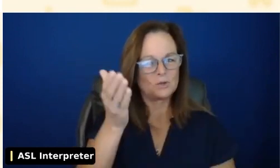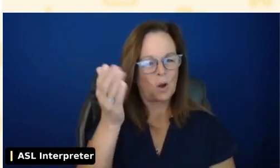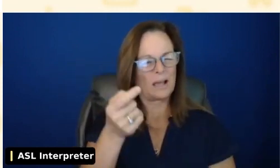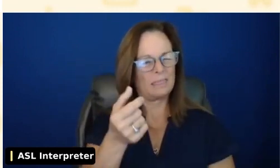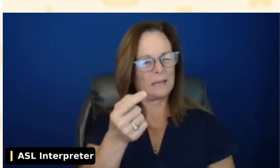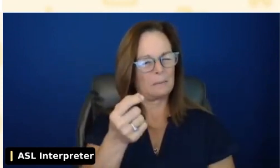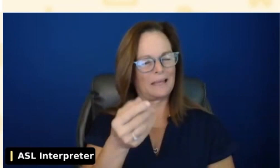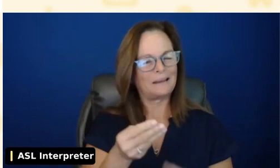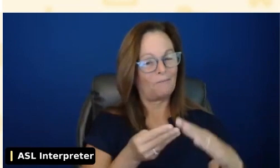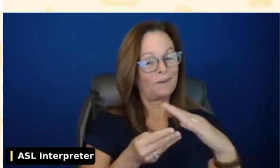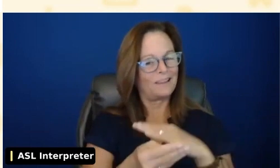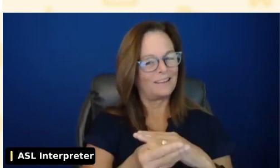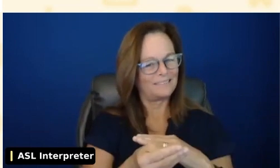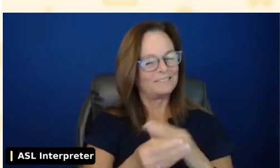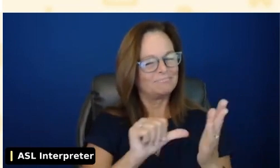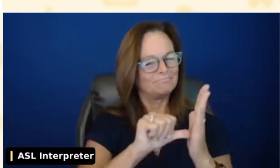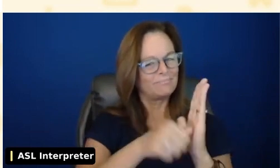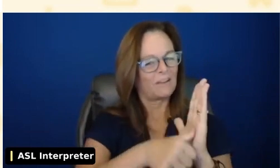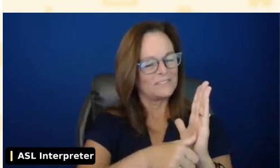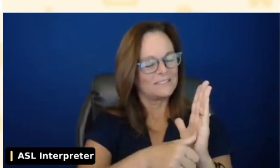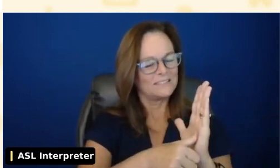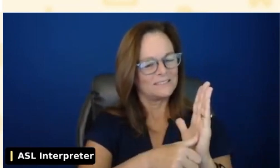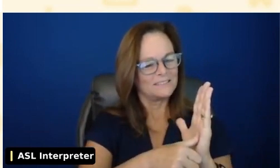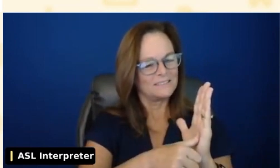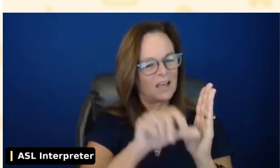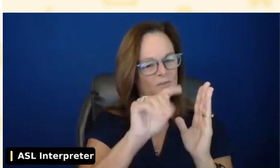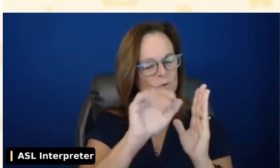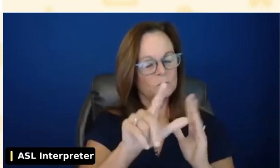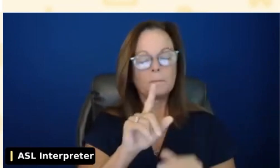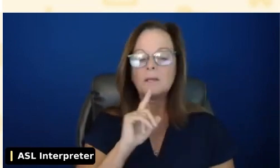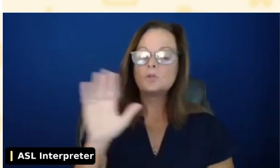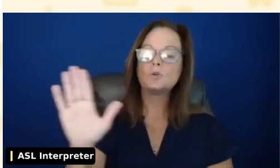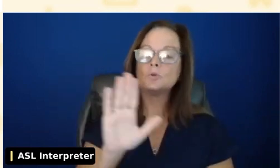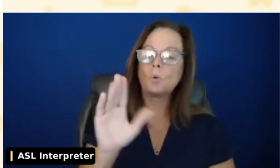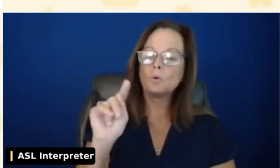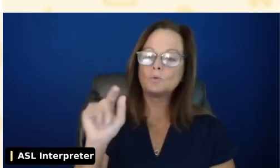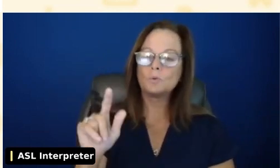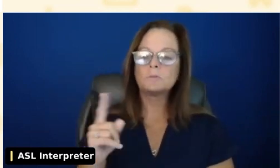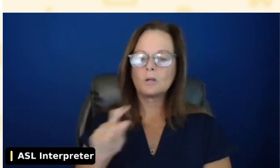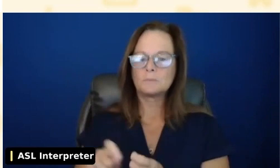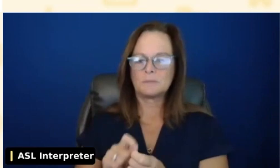De todos modos, asegúrate de que las herramientas de creación promuevan e integran sus funciones de accesibilidad, pero te hacen saber